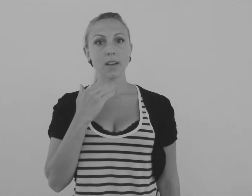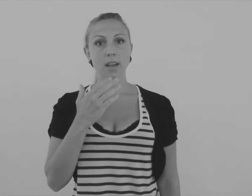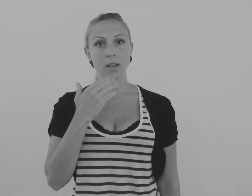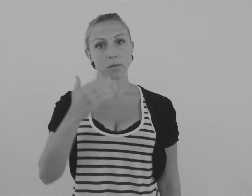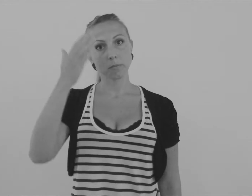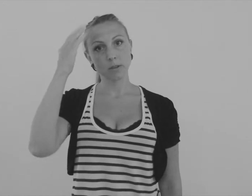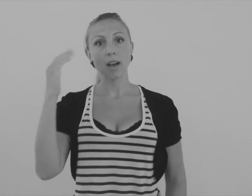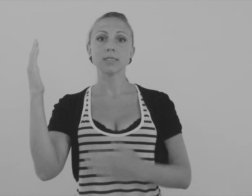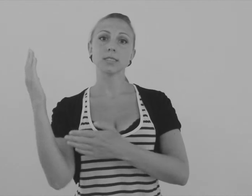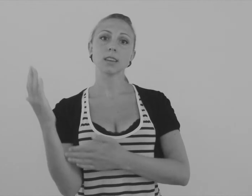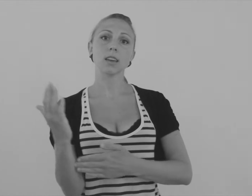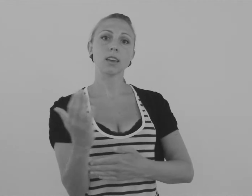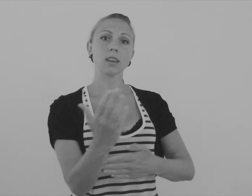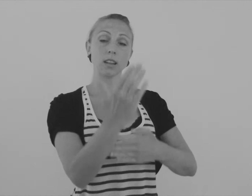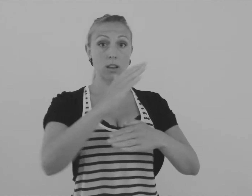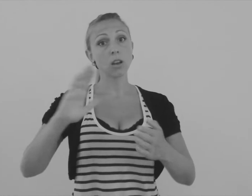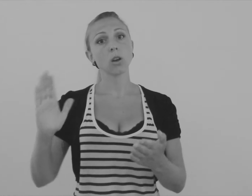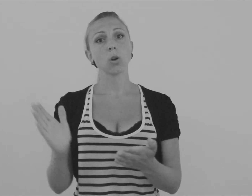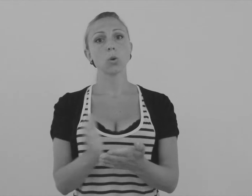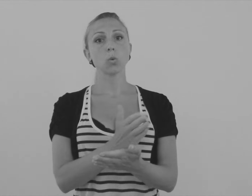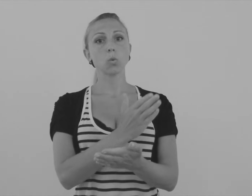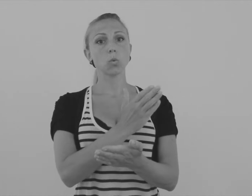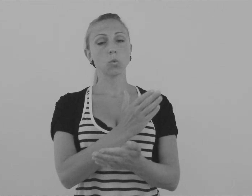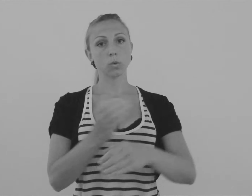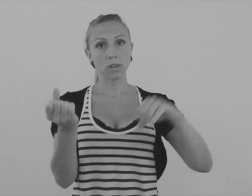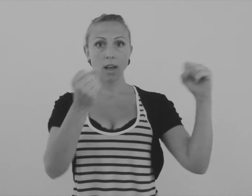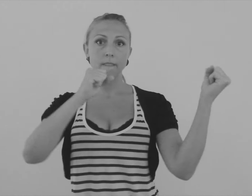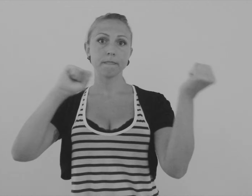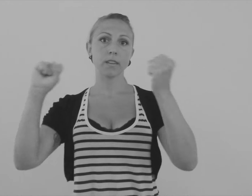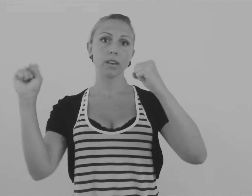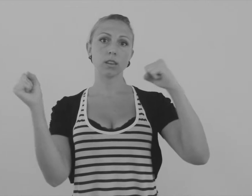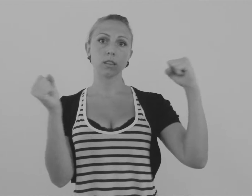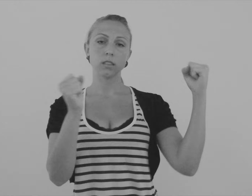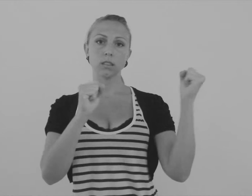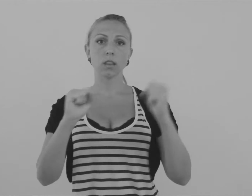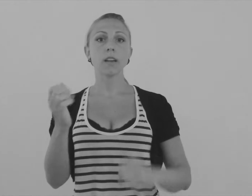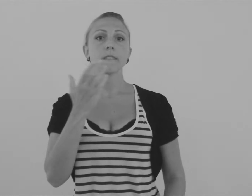Vem kan segla förutan vind?